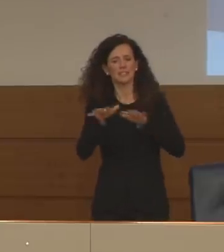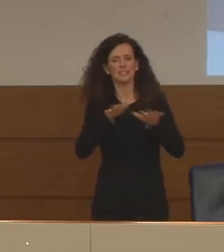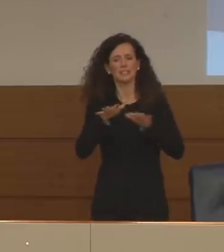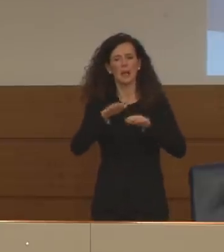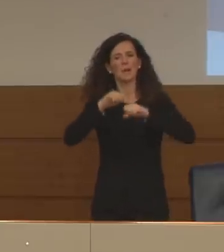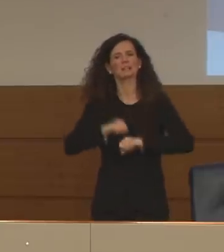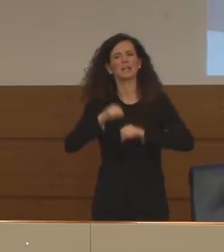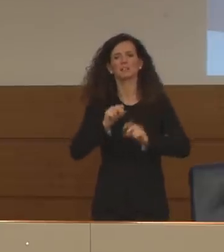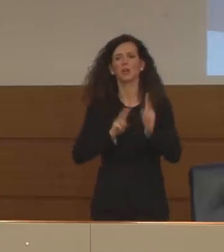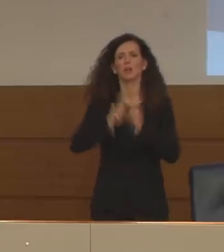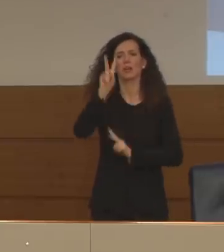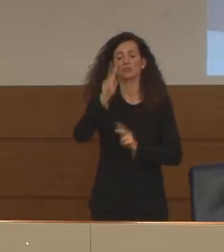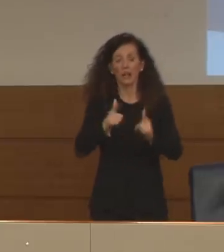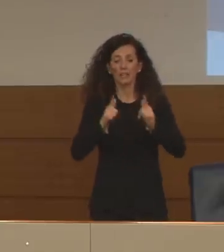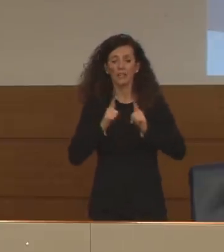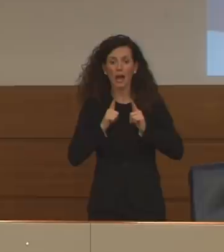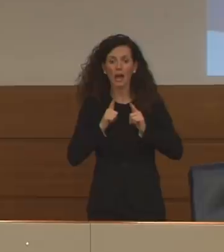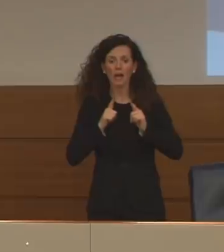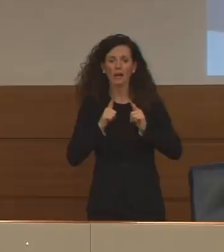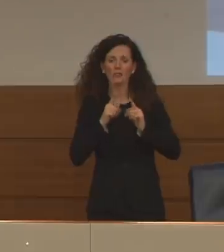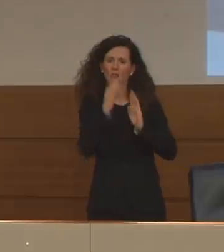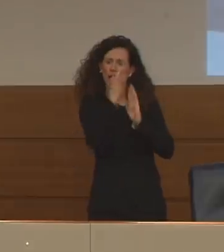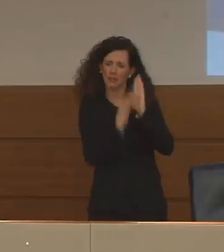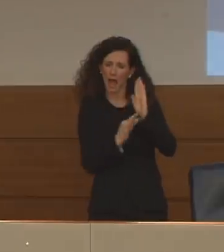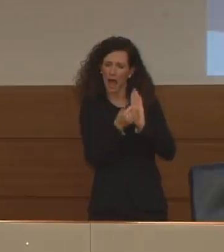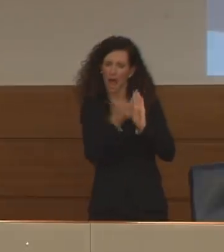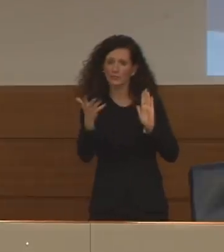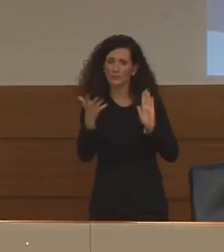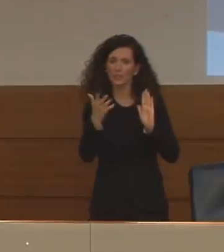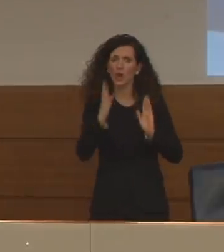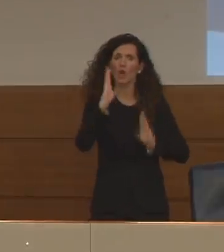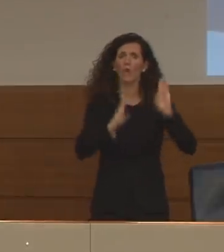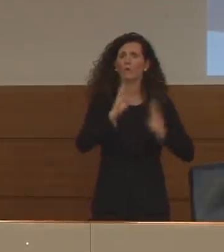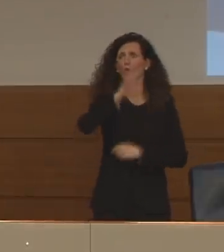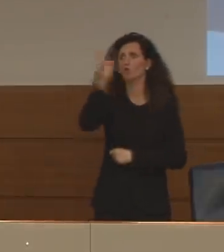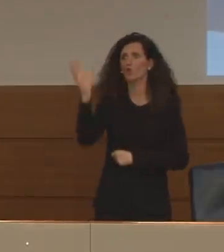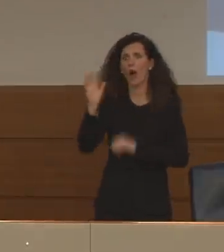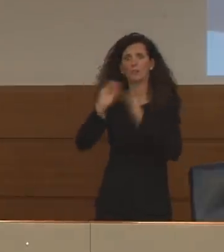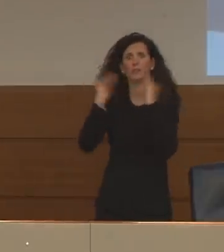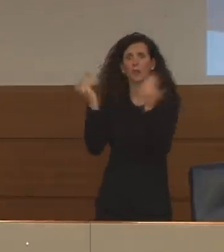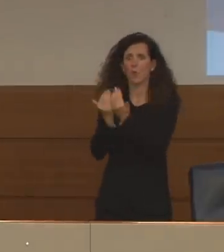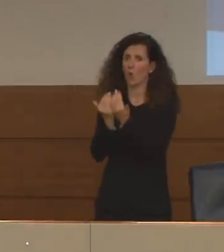consente di avere dei dati che poche altre nazioni al mondo possono avere e